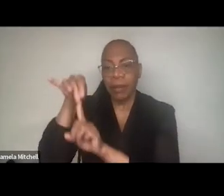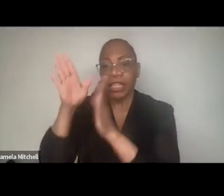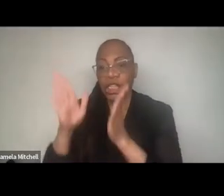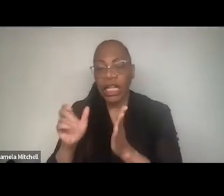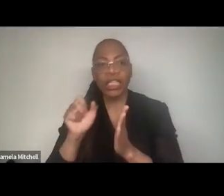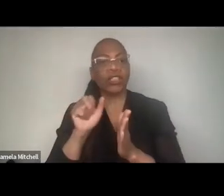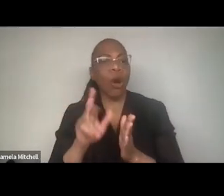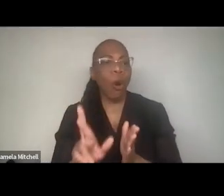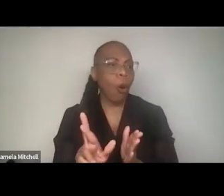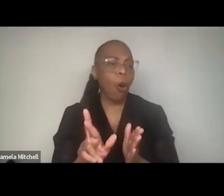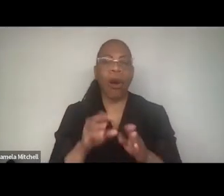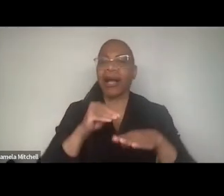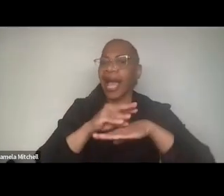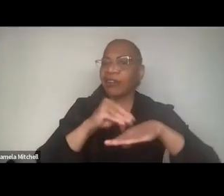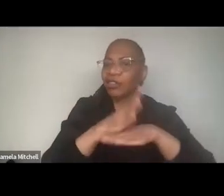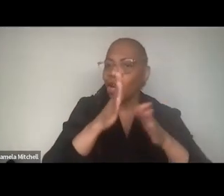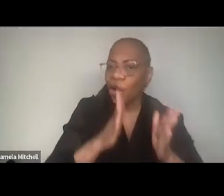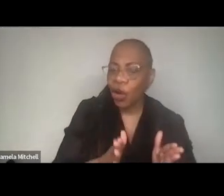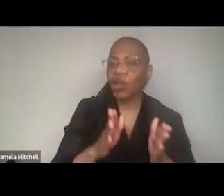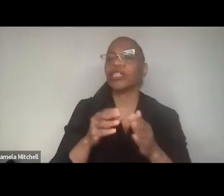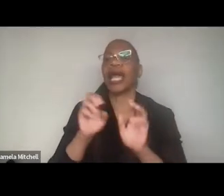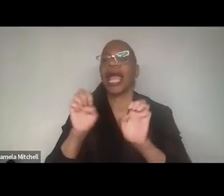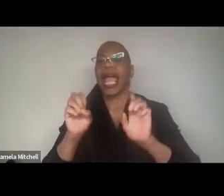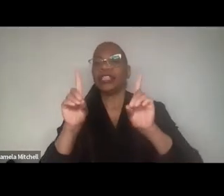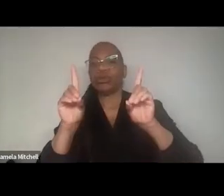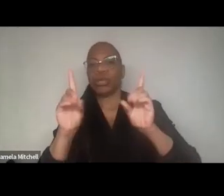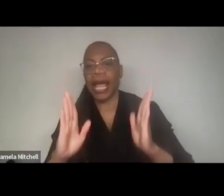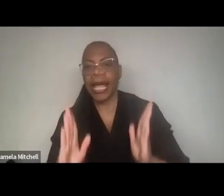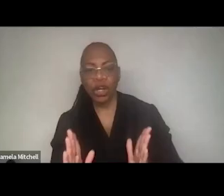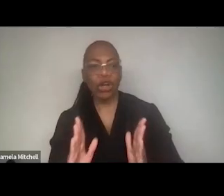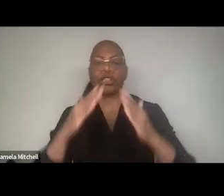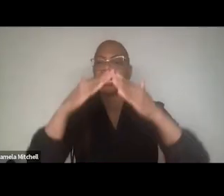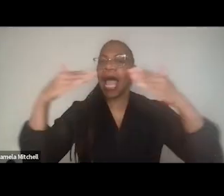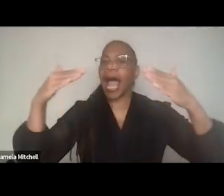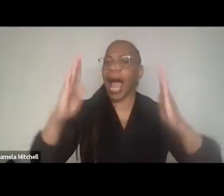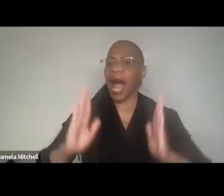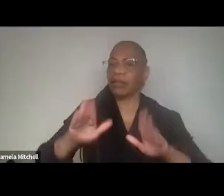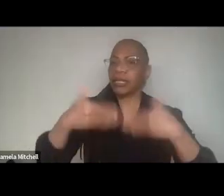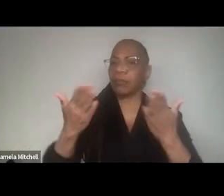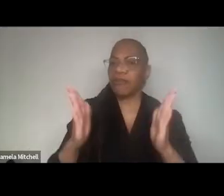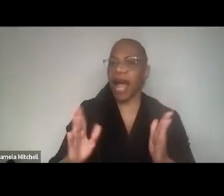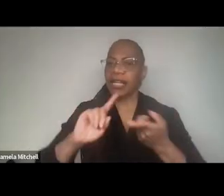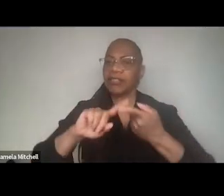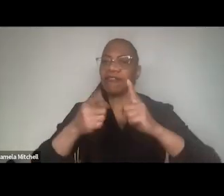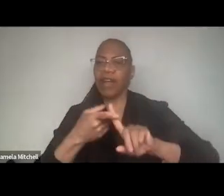Podrían ser educadores, proveedores de vivienda, amigos y familia, especialmente dentro de esas redes,